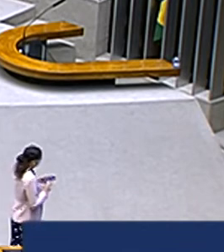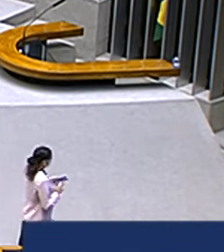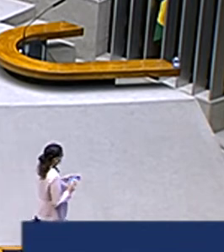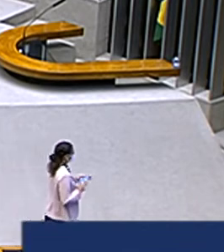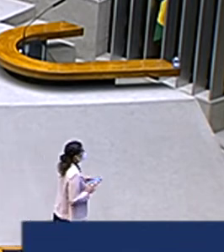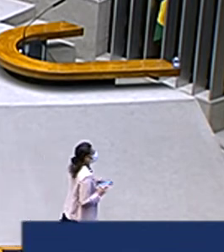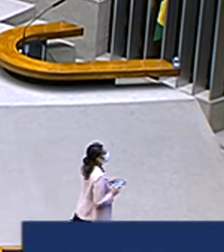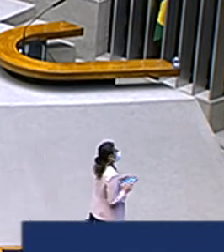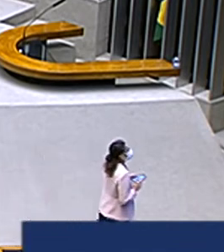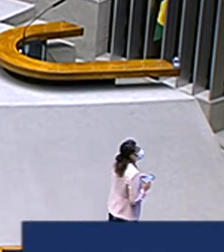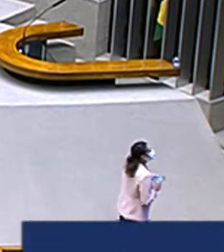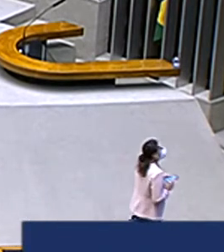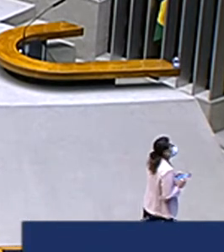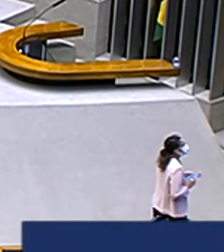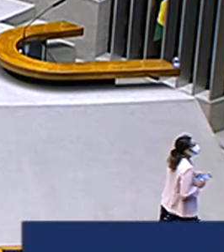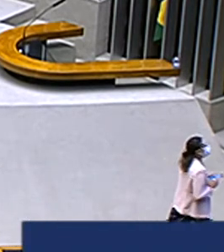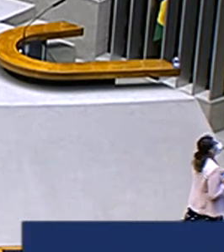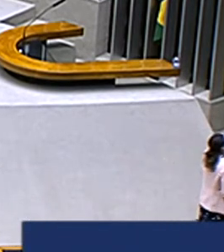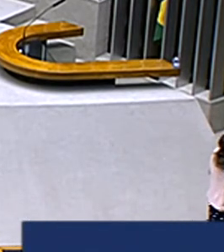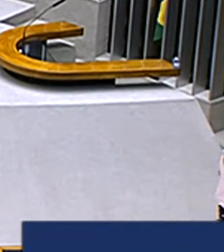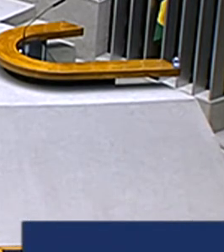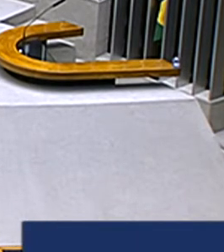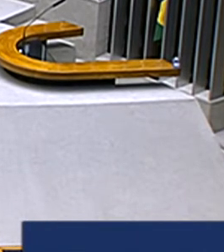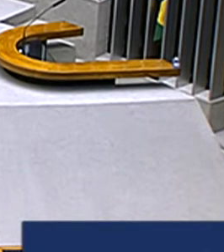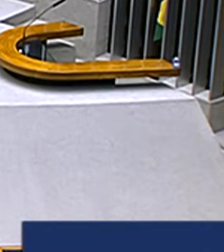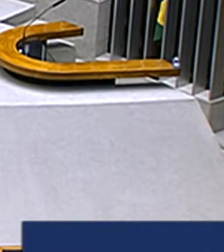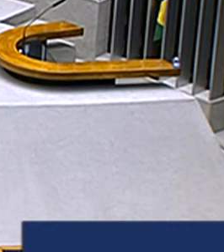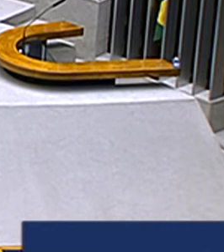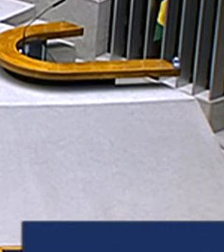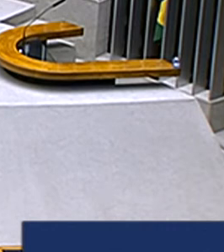O PRIMEIRO ORADOR, DEPUTADO JOSEILDO RAMOS DO PT DA BAHIA. VAMOS OUVI-LO. -- [DEPUTADO]: ESSAS